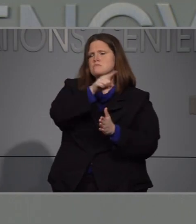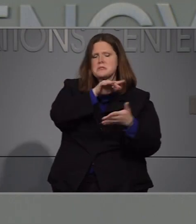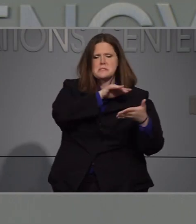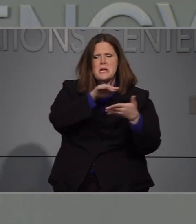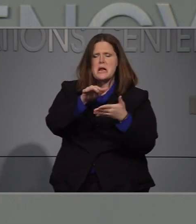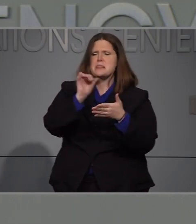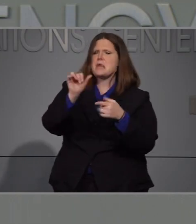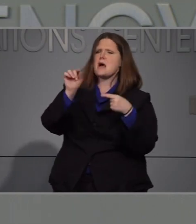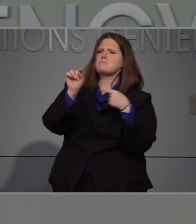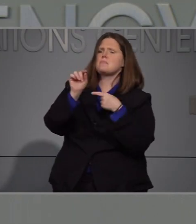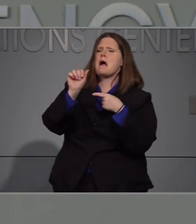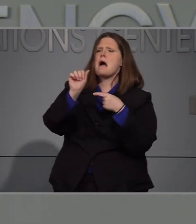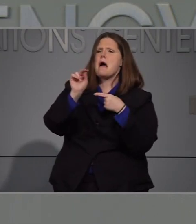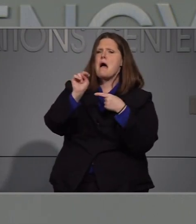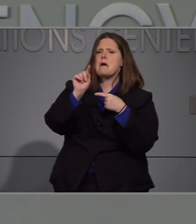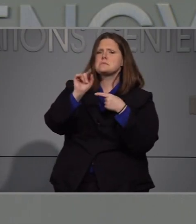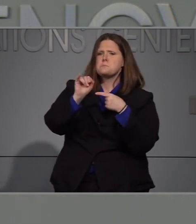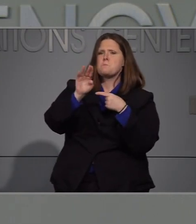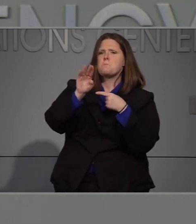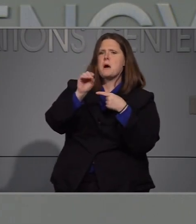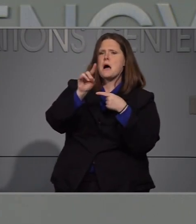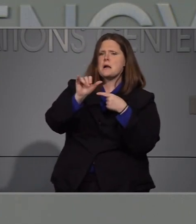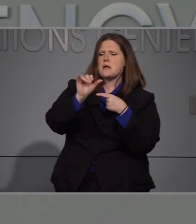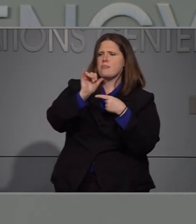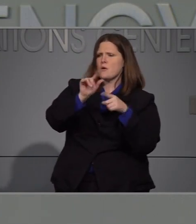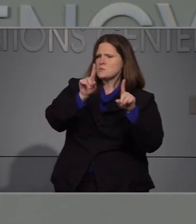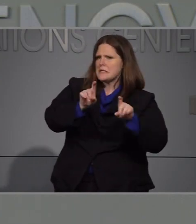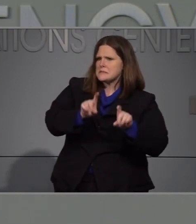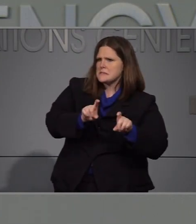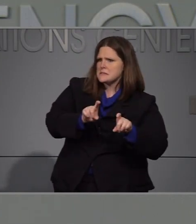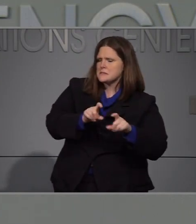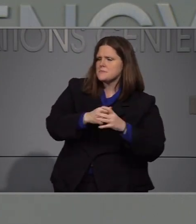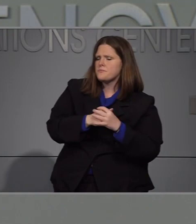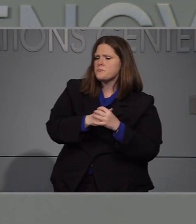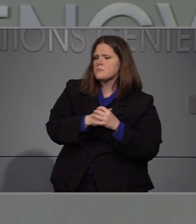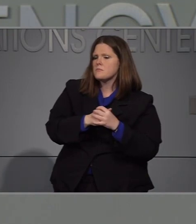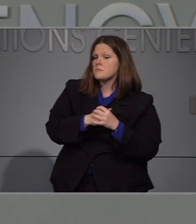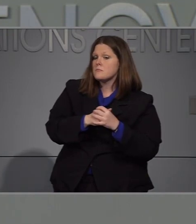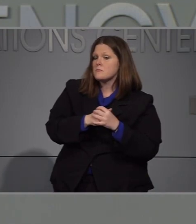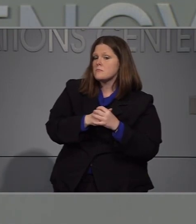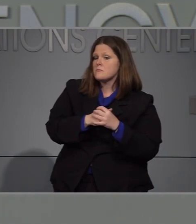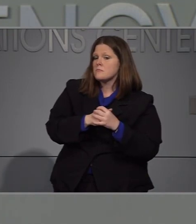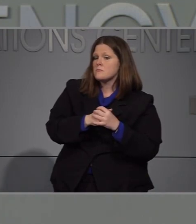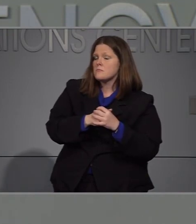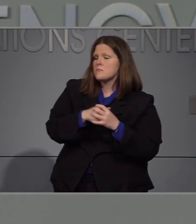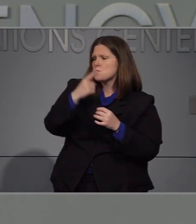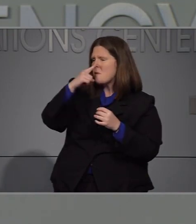Estado y esta nación de estudios acerca de prevalencia de anticuerpos.